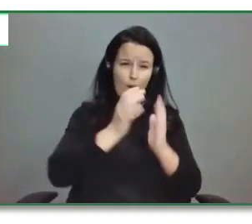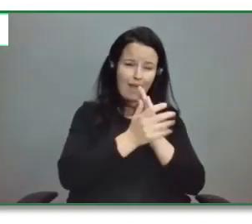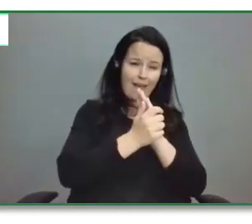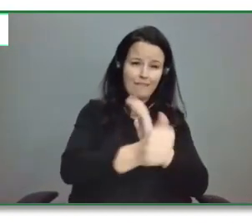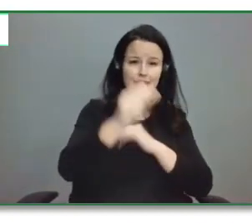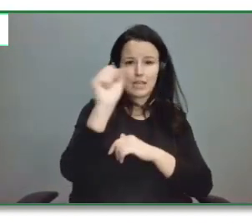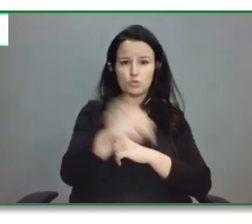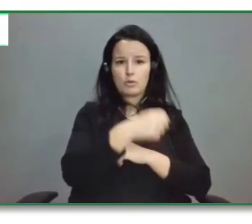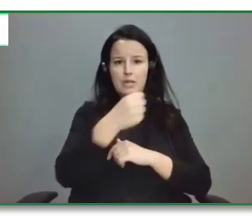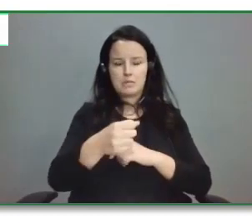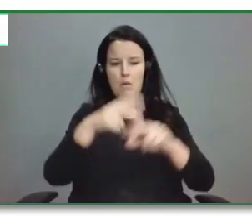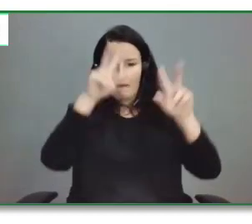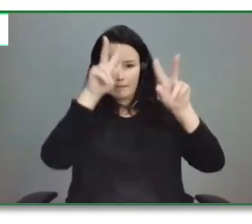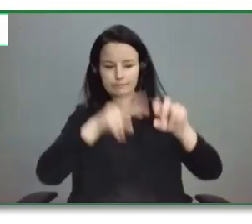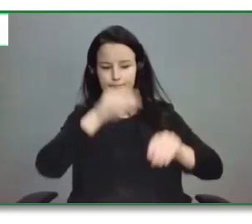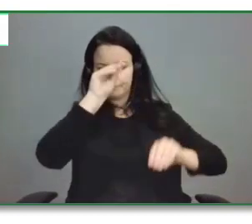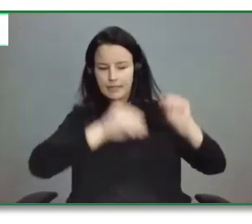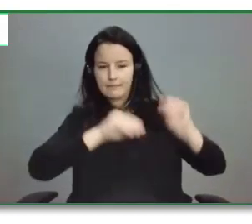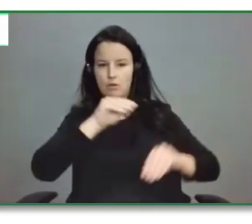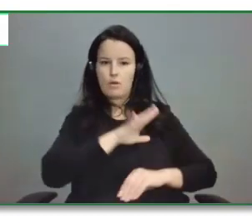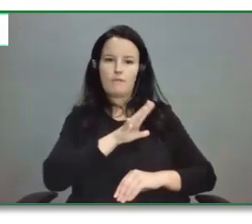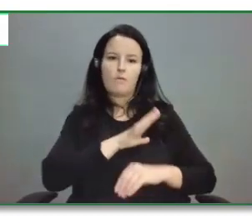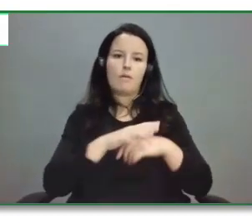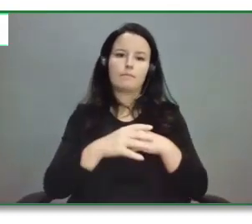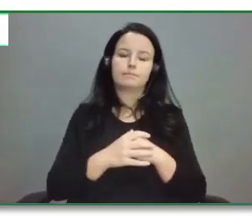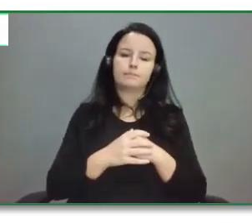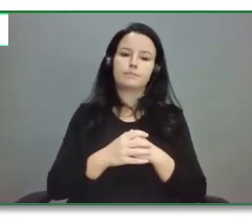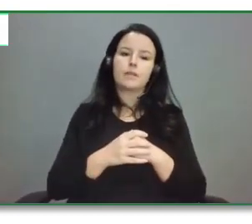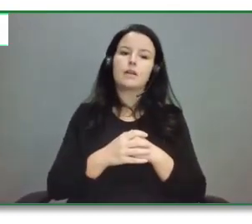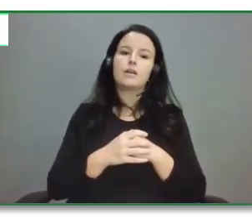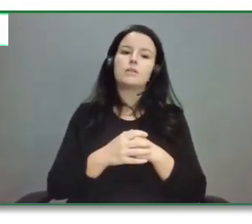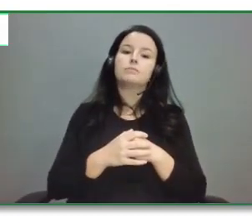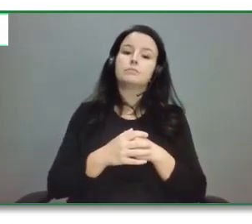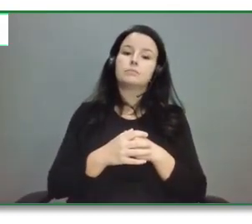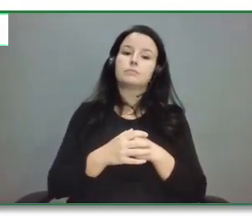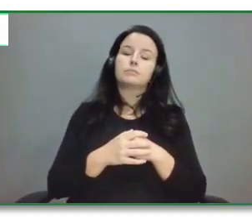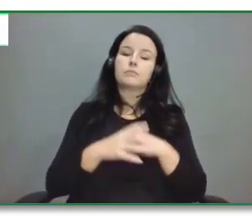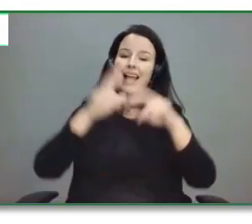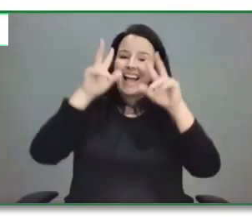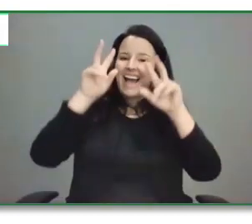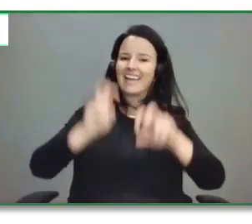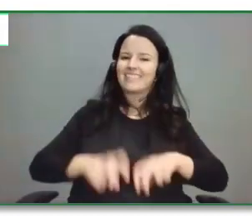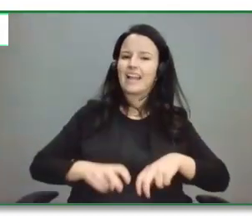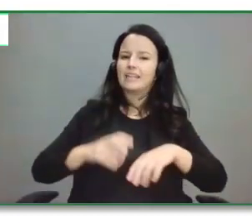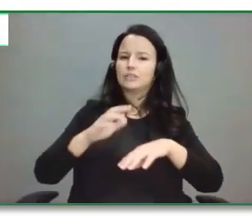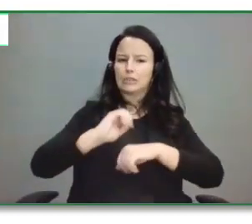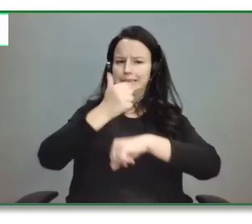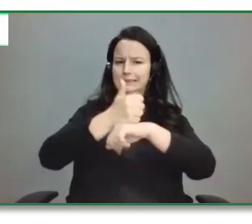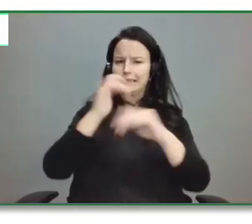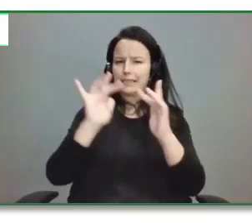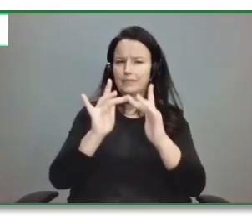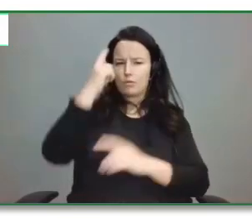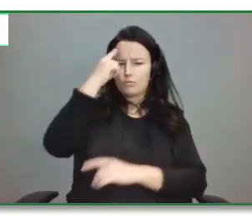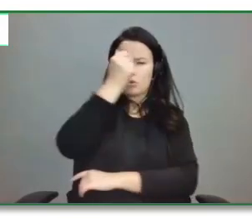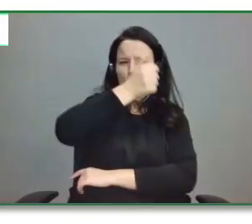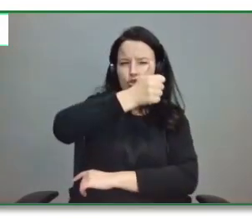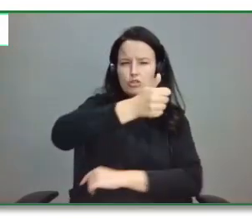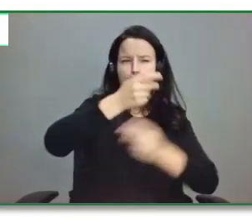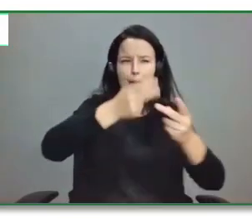indice spécifique et avec lequel on analyse la qualité du site web de chaque